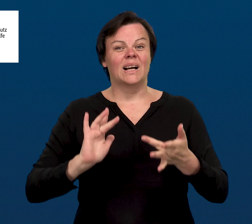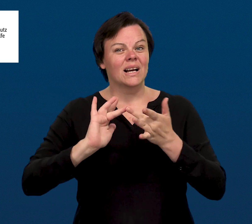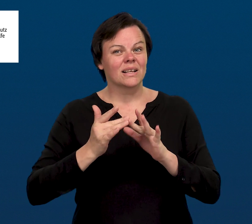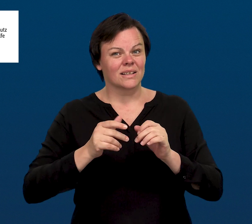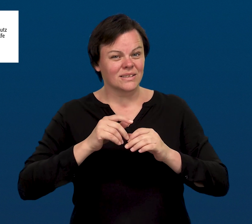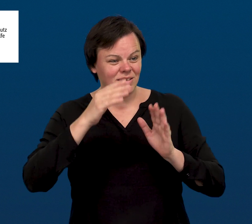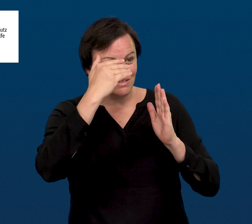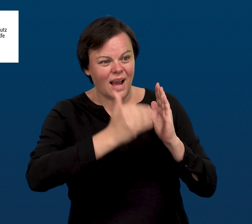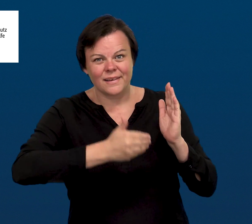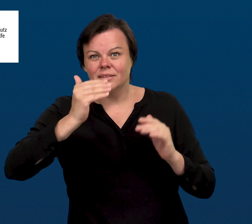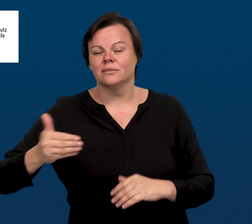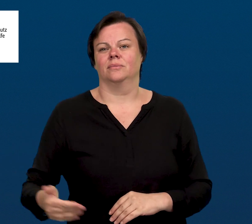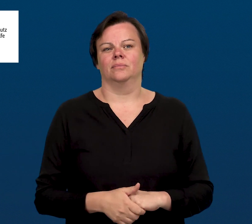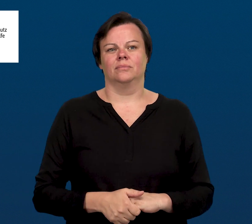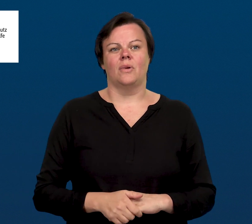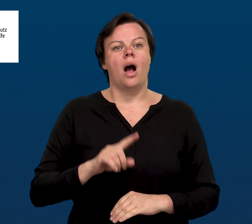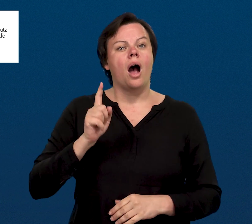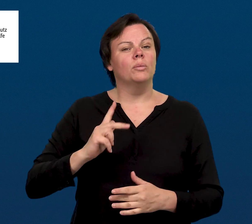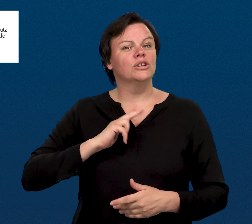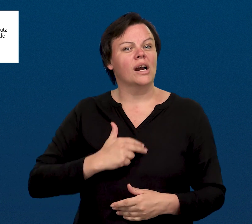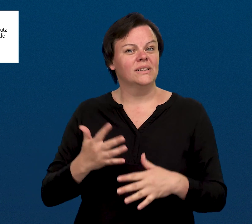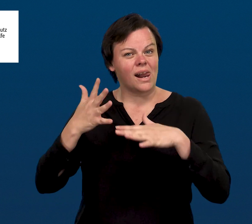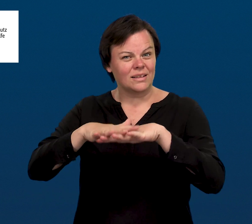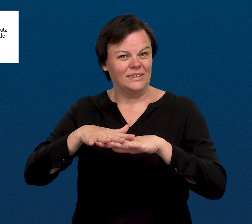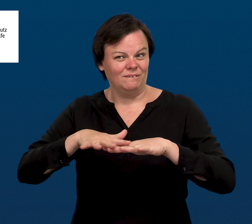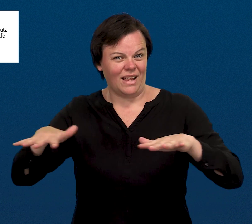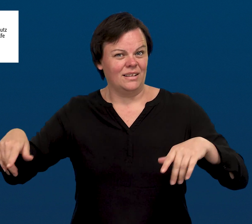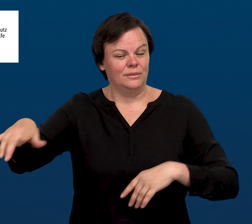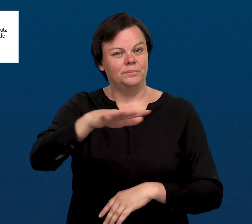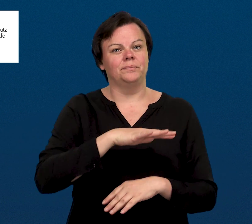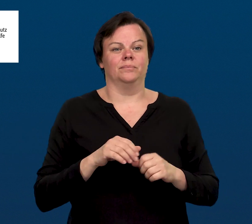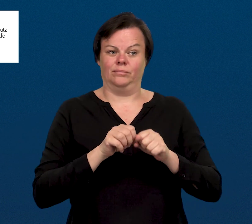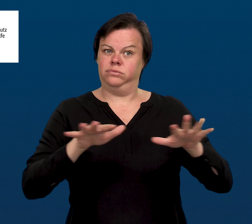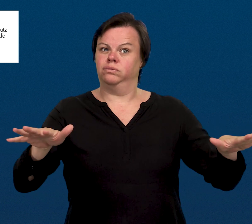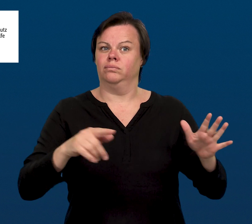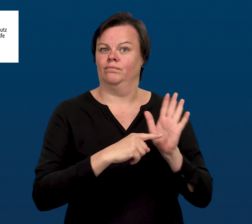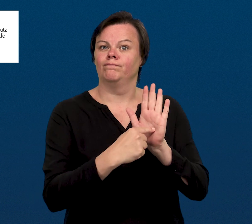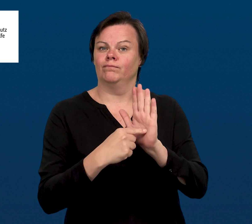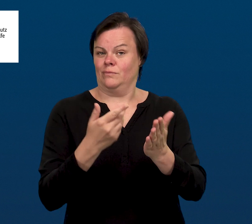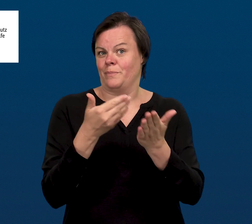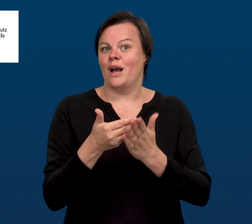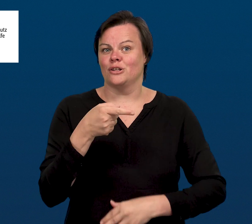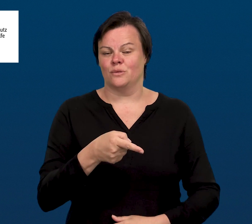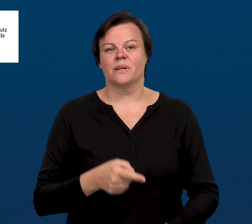Internetseiten und die Sozialen Netzwerke.